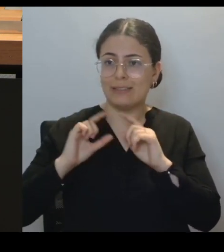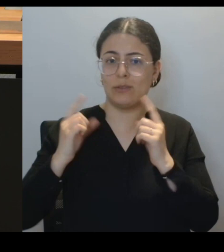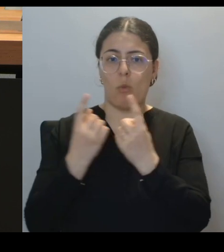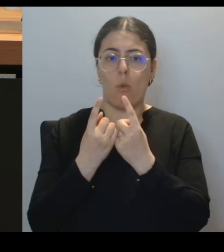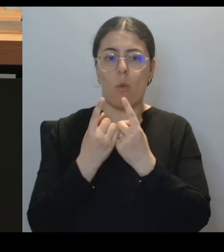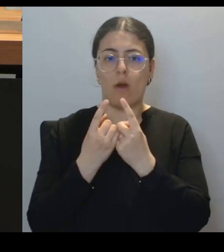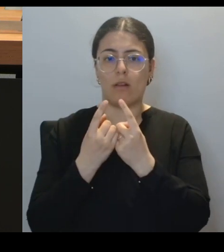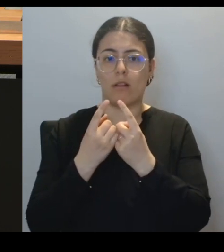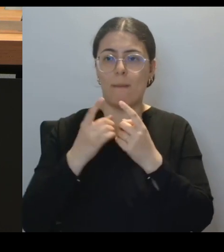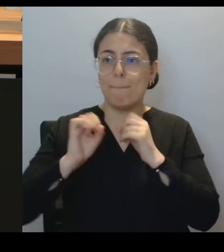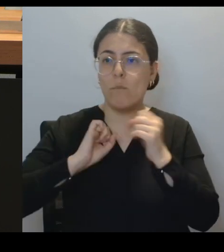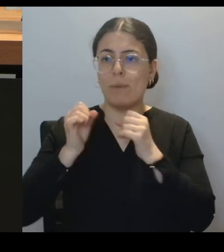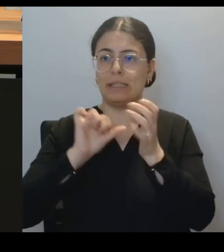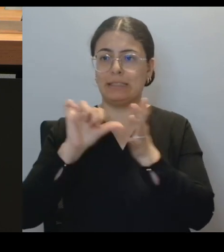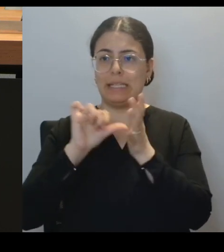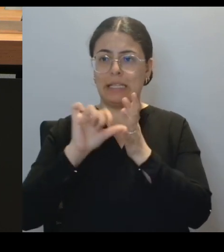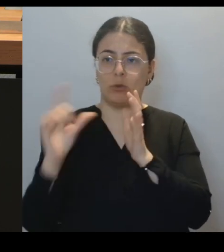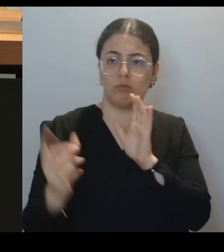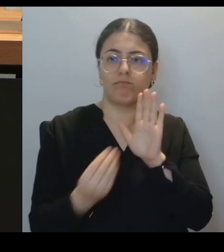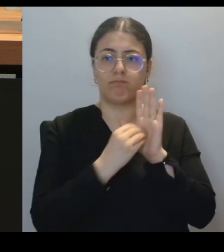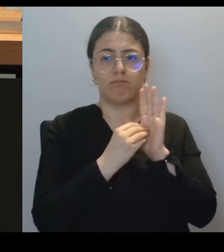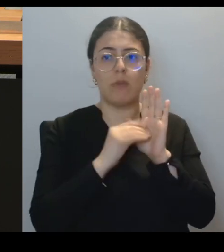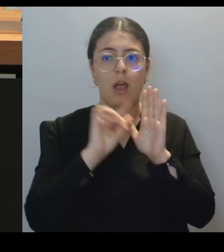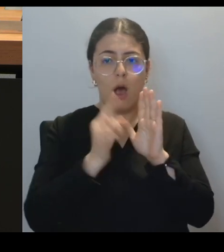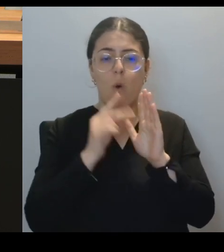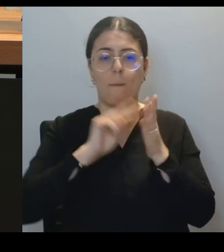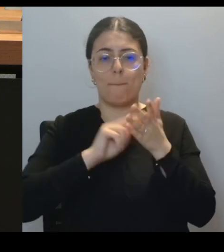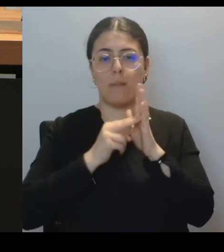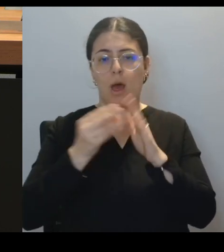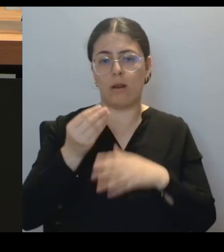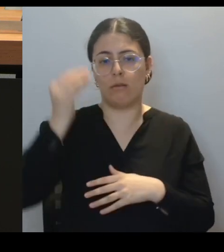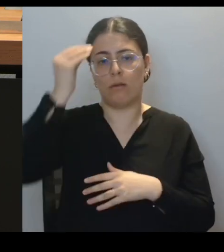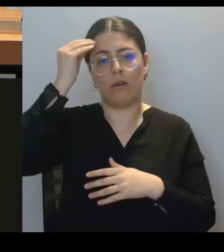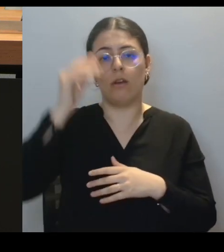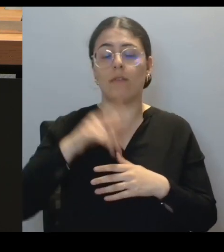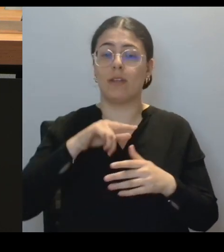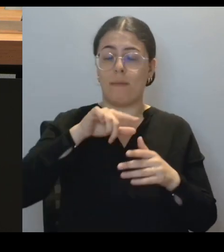in den Berliner Außenbezirken. Die Koalition verfolgt hier also